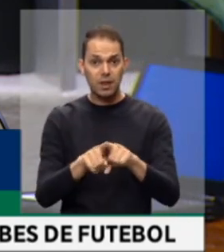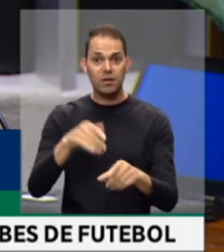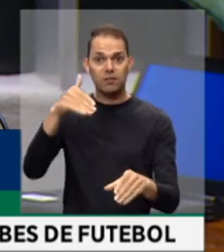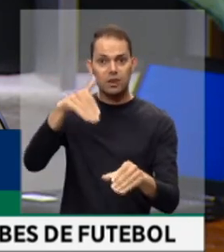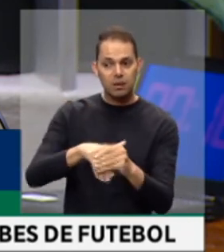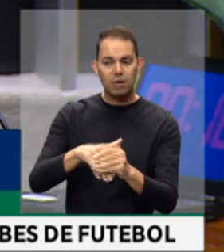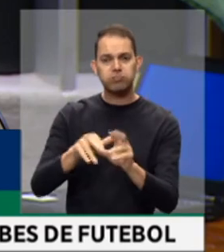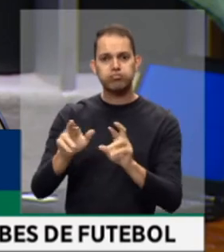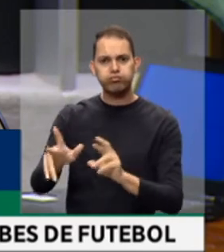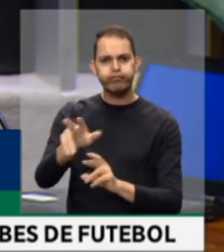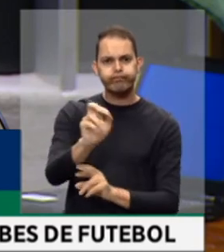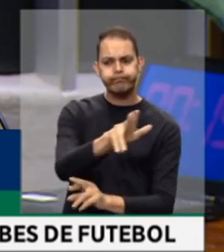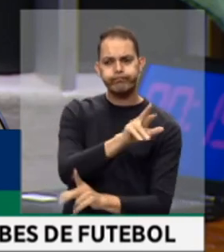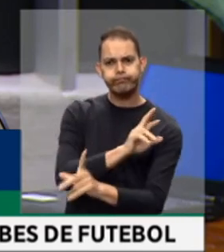CONVIVER AQUI..., DEFENDER